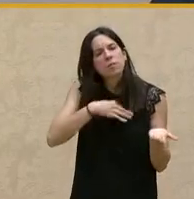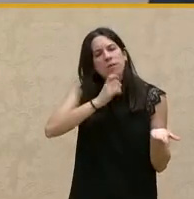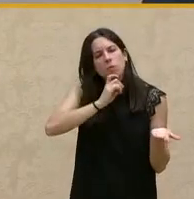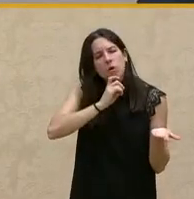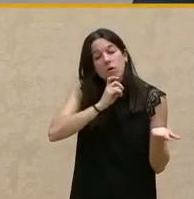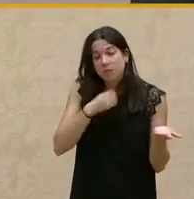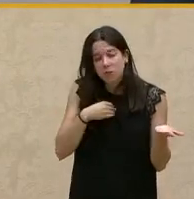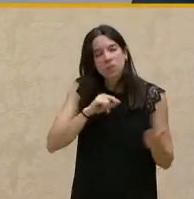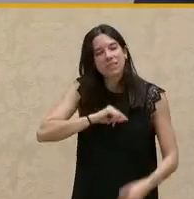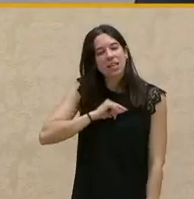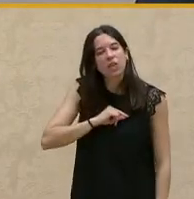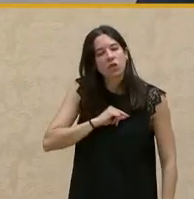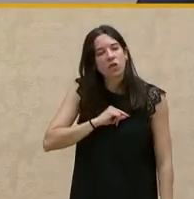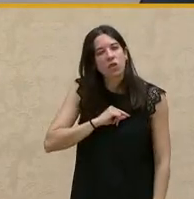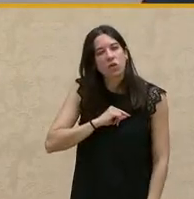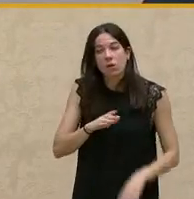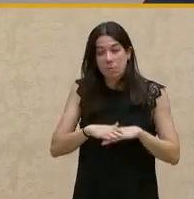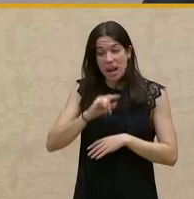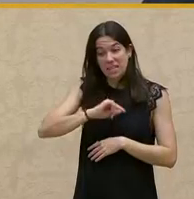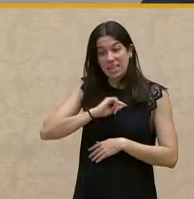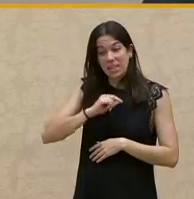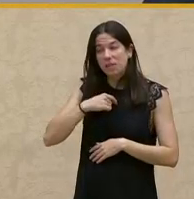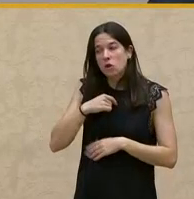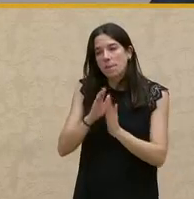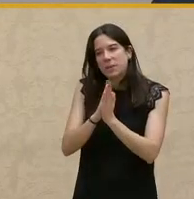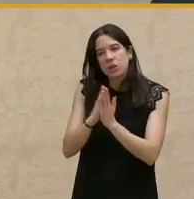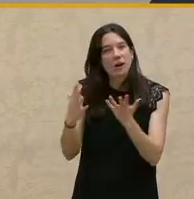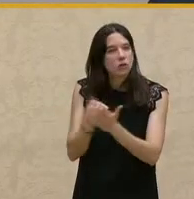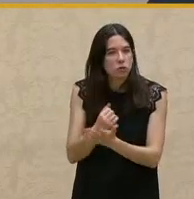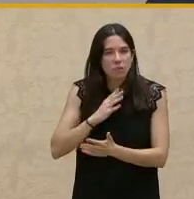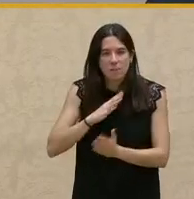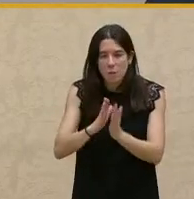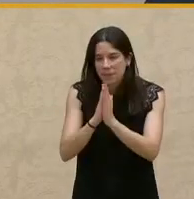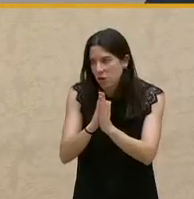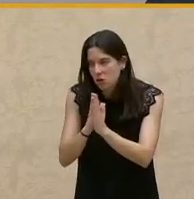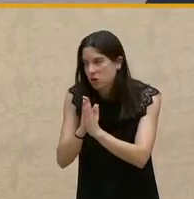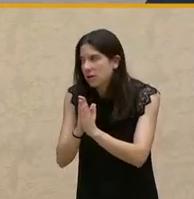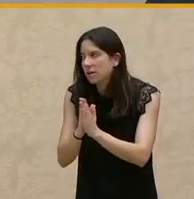sintiendo. Entonces, para sentir os rogaría a todos encarecidamente, cada uno puede hacer